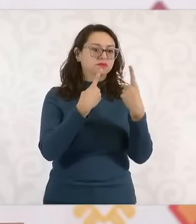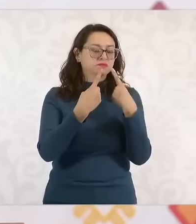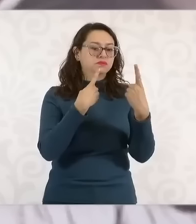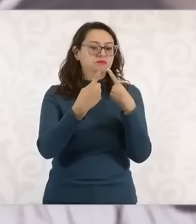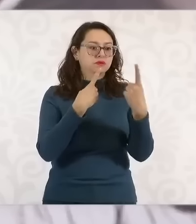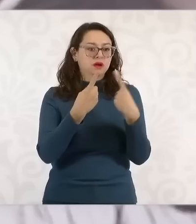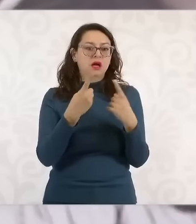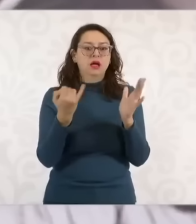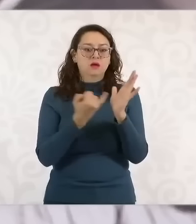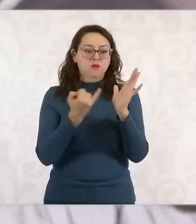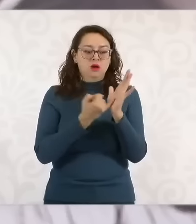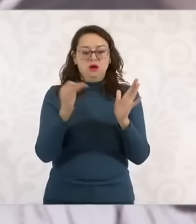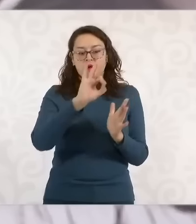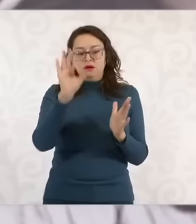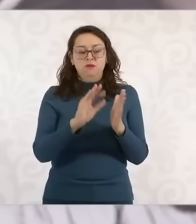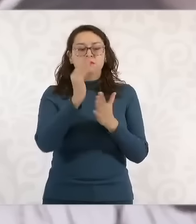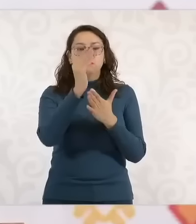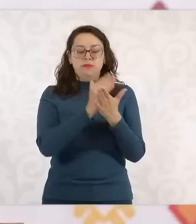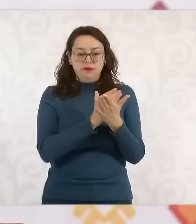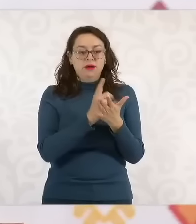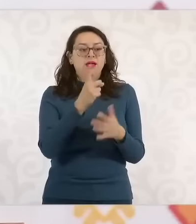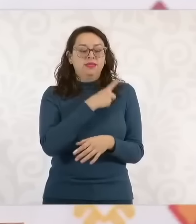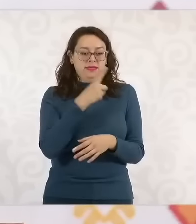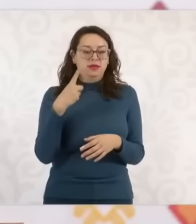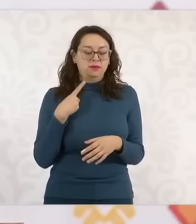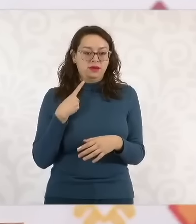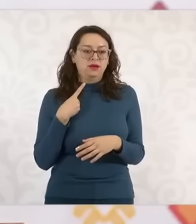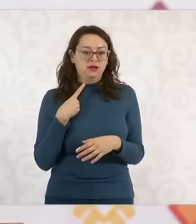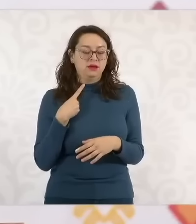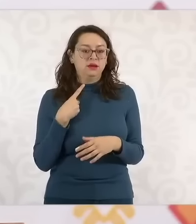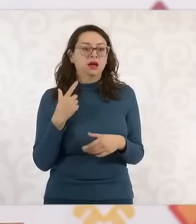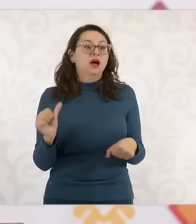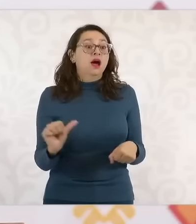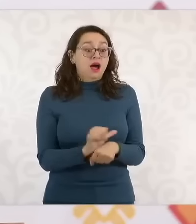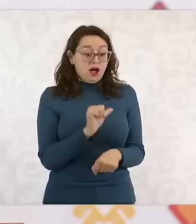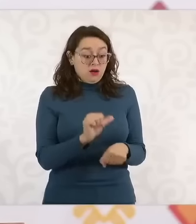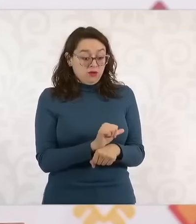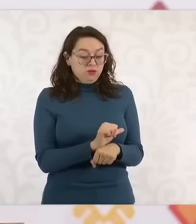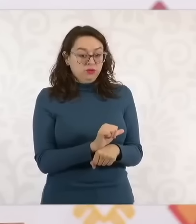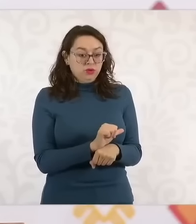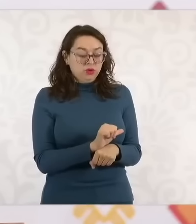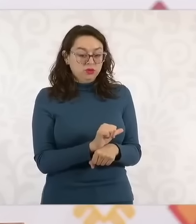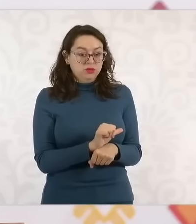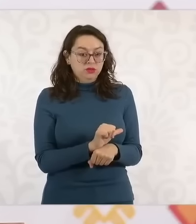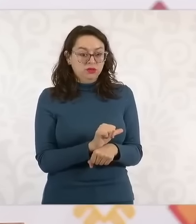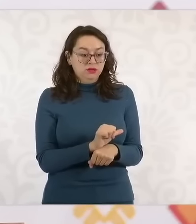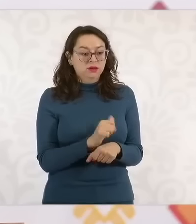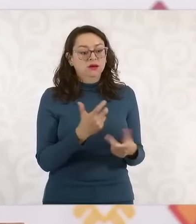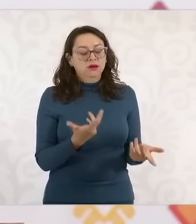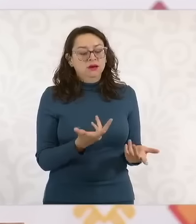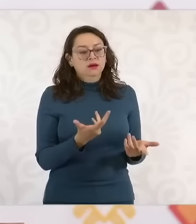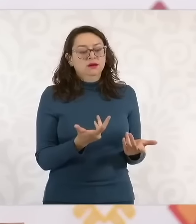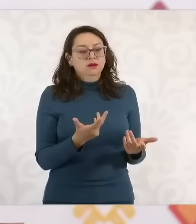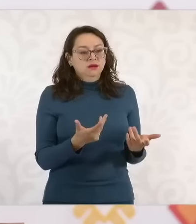las tarifas que se aplican a vehículos que tienen menos componentes de Norteamérica, o sea, el 27.5